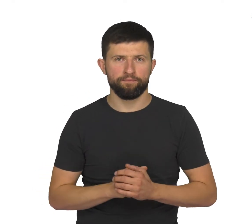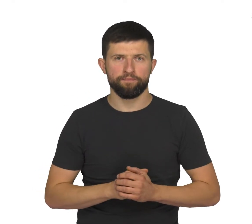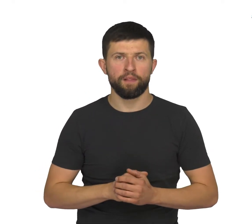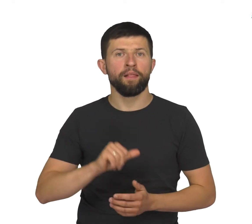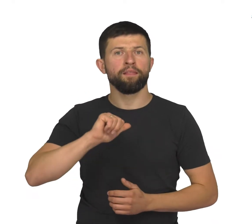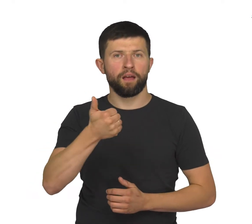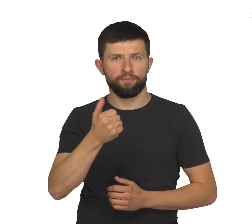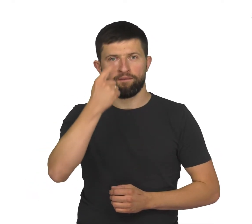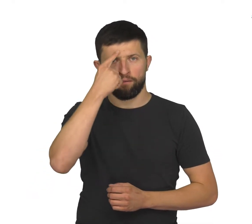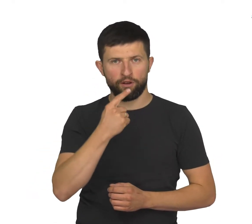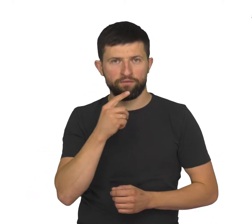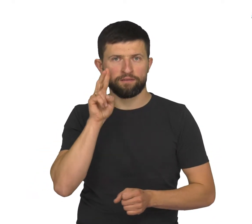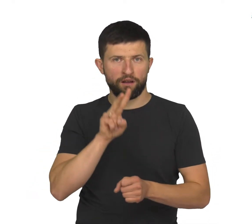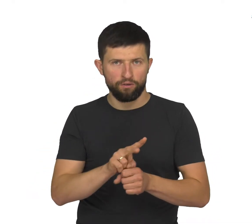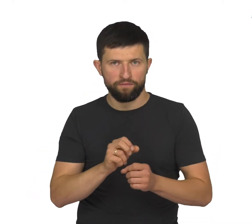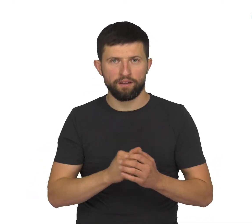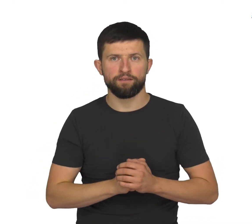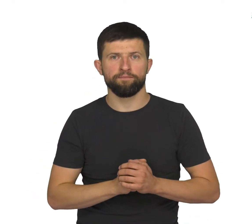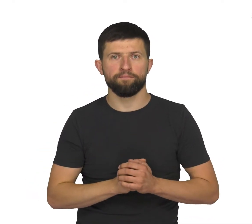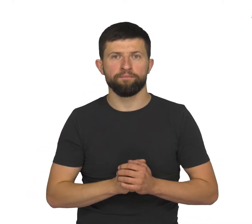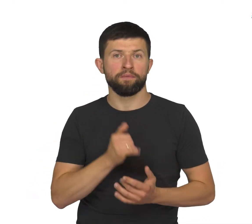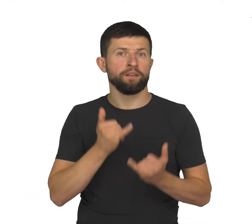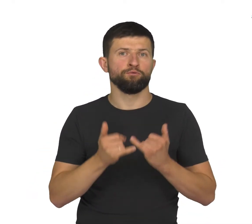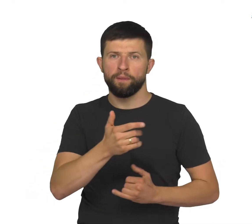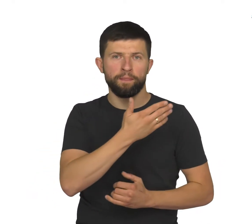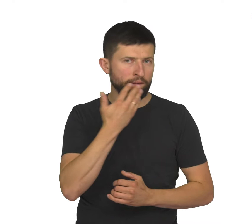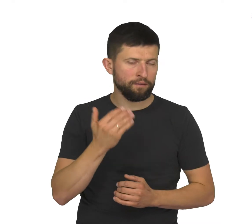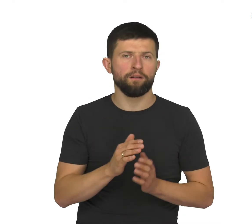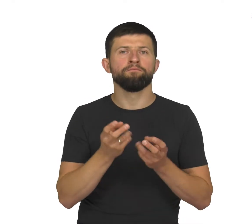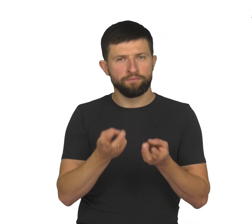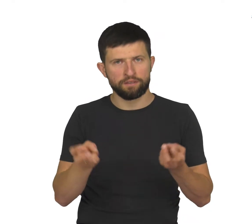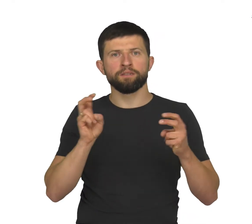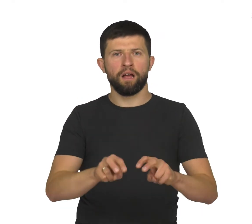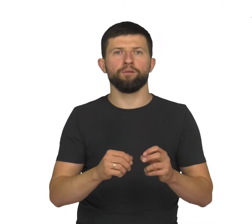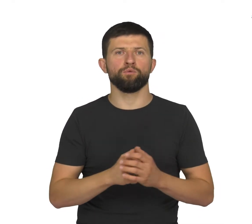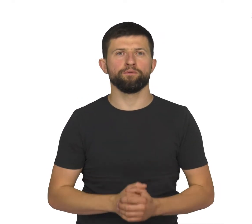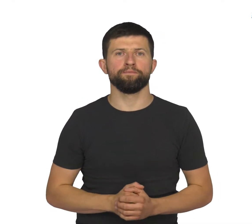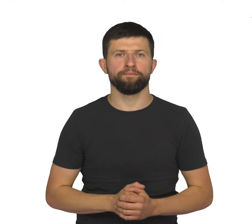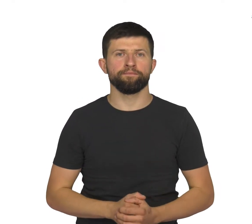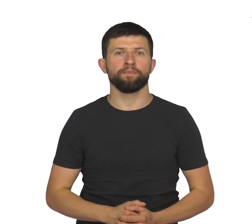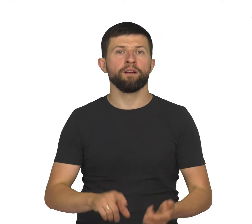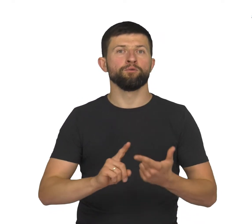jeśli masz już profil zaufany, wejdź na www.gov.pl.